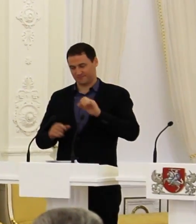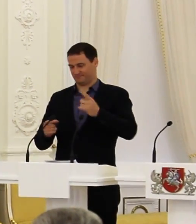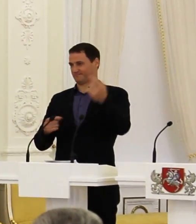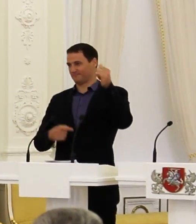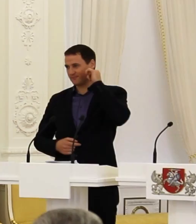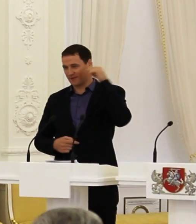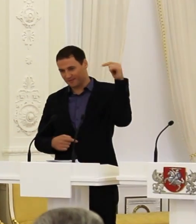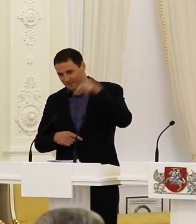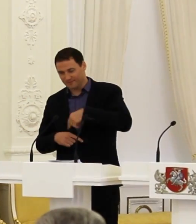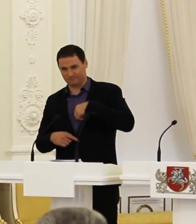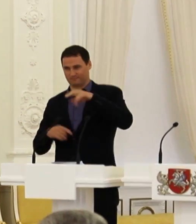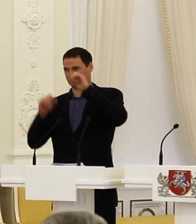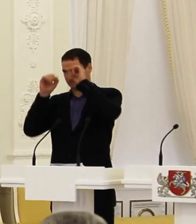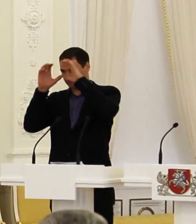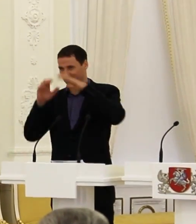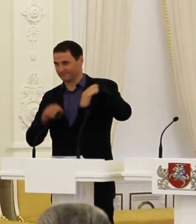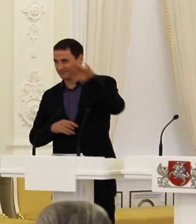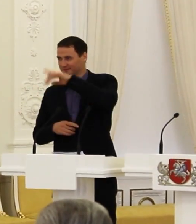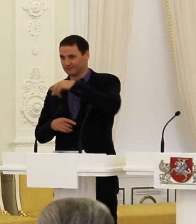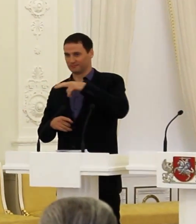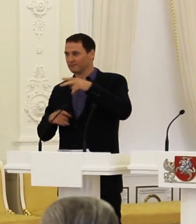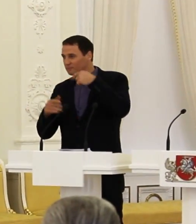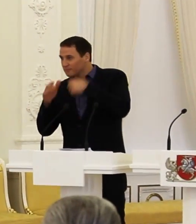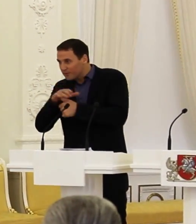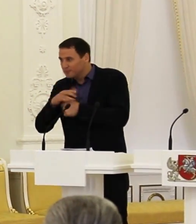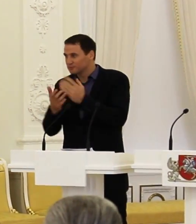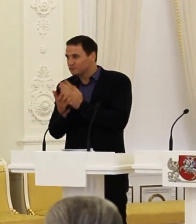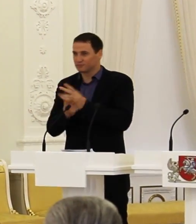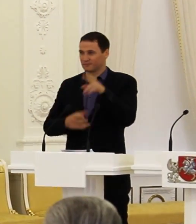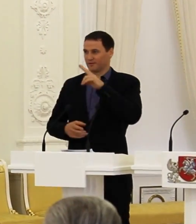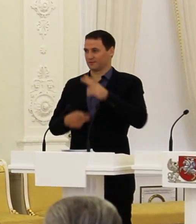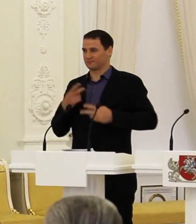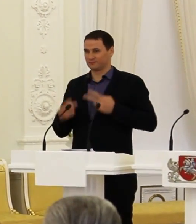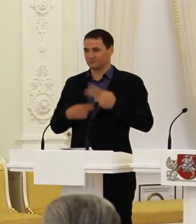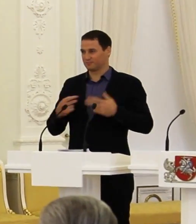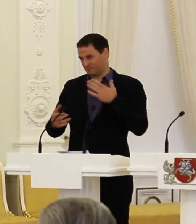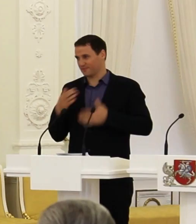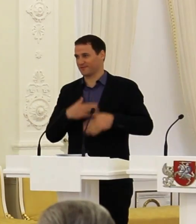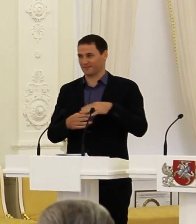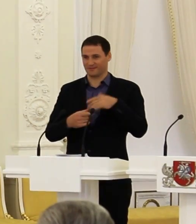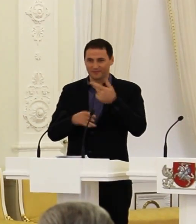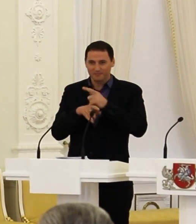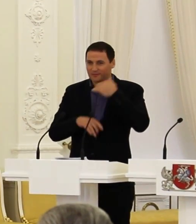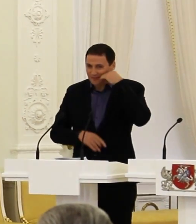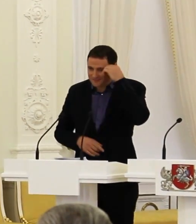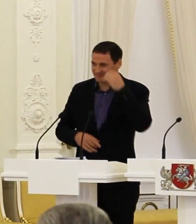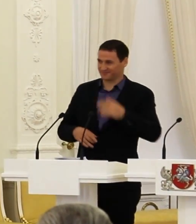Vakar buvo pirmas kartas, kai atvykote jūs. Visi buvome labai nustebę. Visi džiaugėmės, jog yra Prezidentė. Malonu, labai ačiū jums!